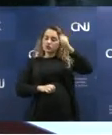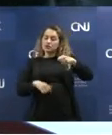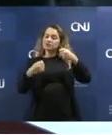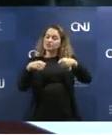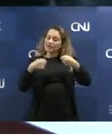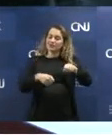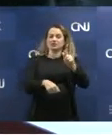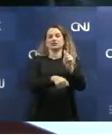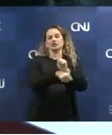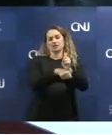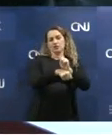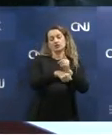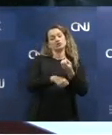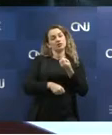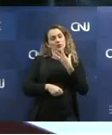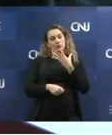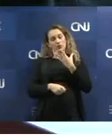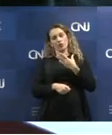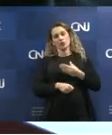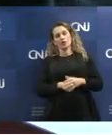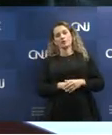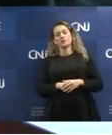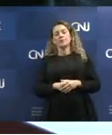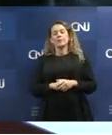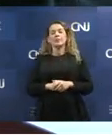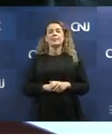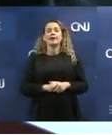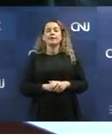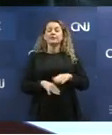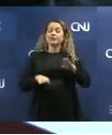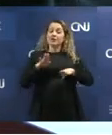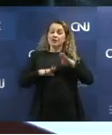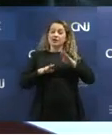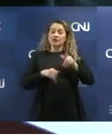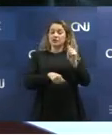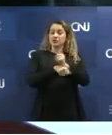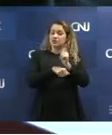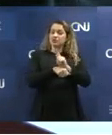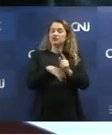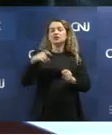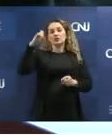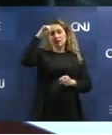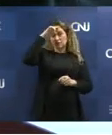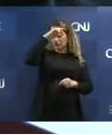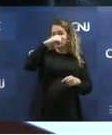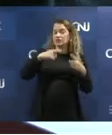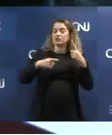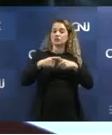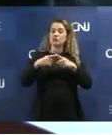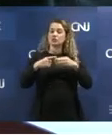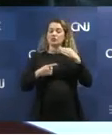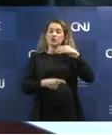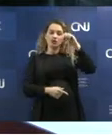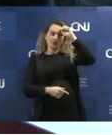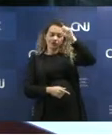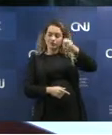por vezes, e por vezes, a gestão se torna difícil, porque realmente o tribunal não disponibiliza equipamento pessoal.